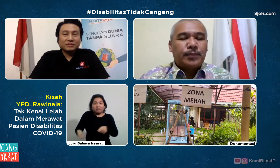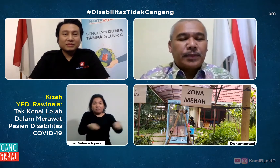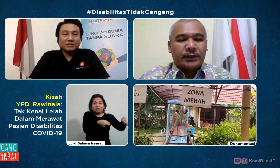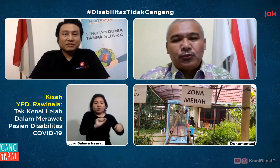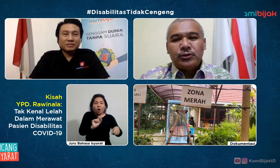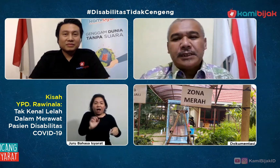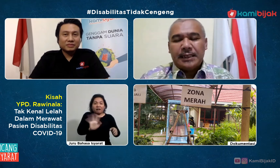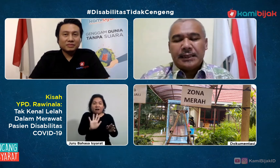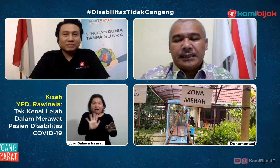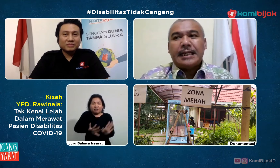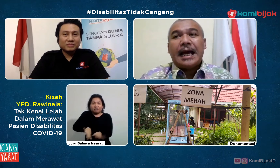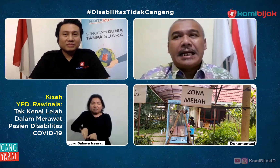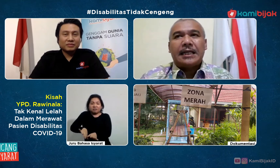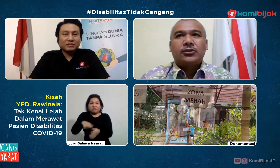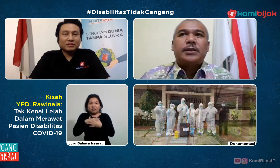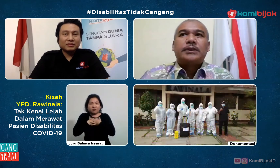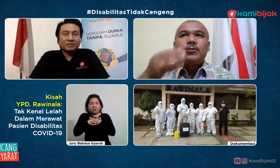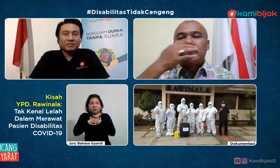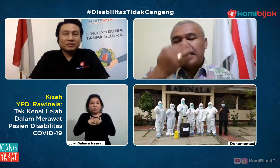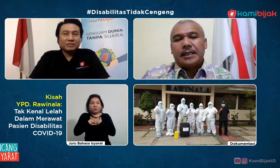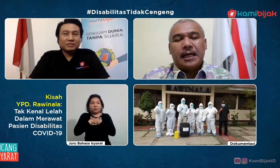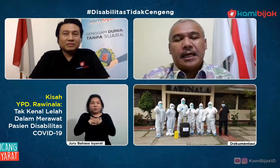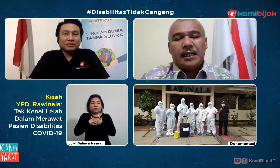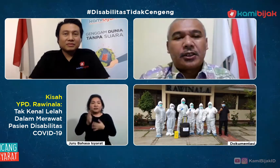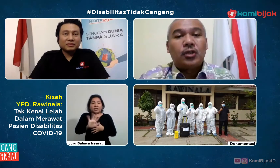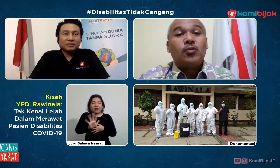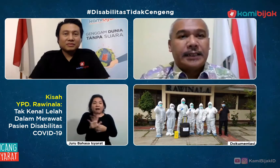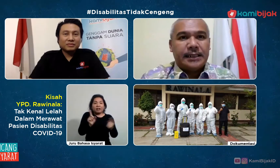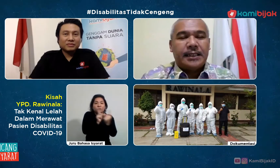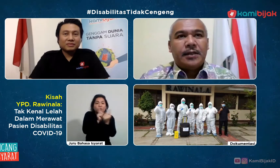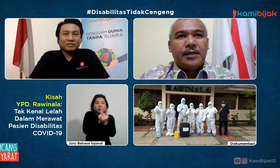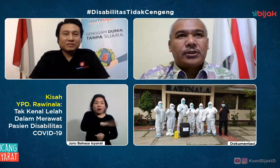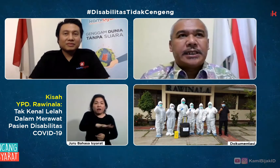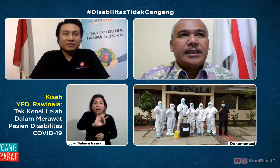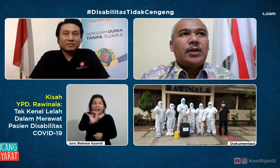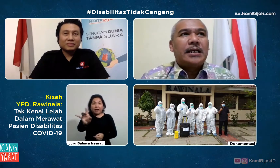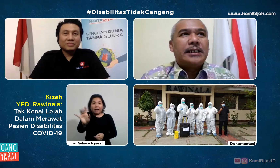mungkin bertemu dengan anak-anak atau bertemu dengan pada keluarganya itu hal